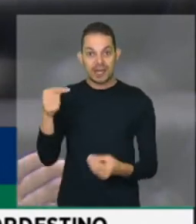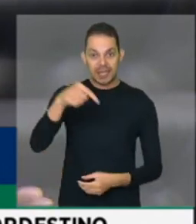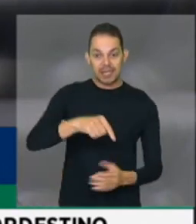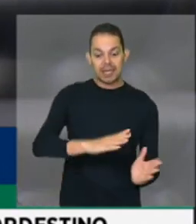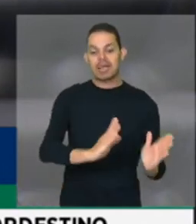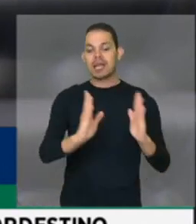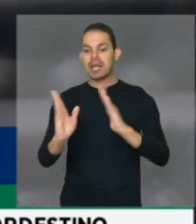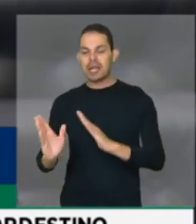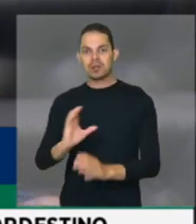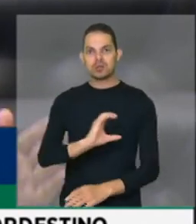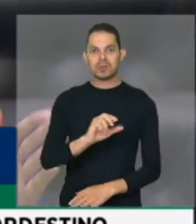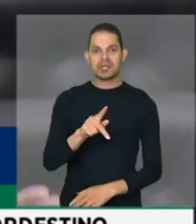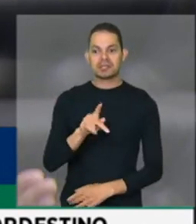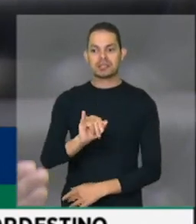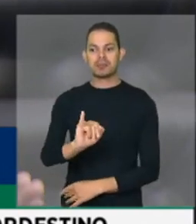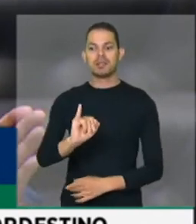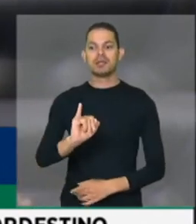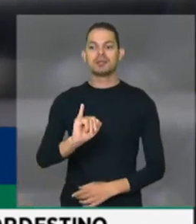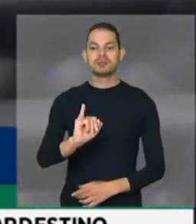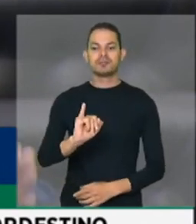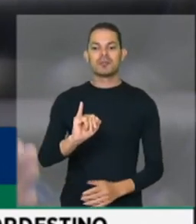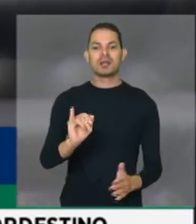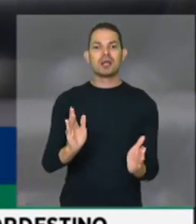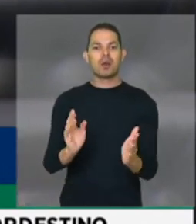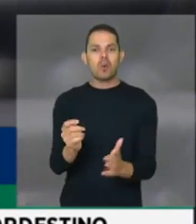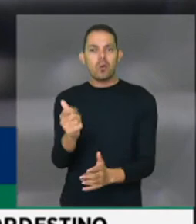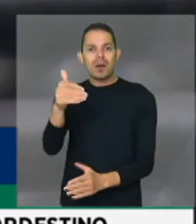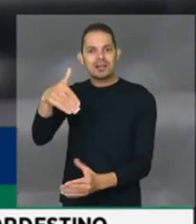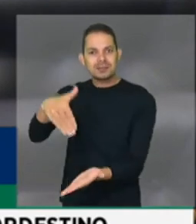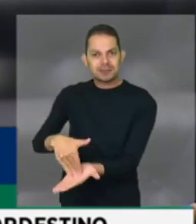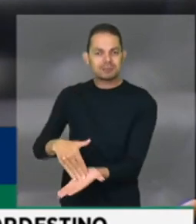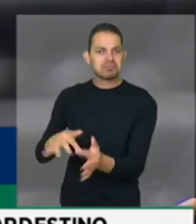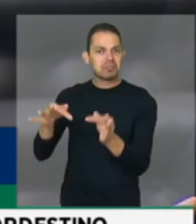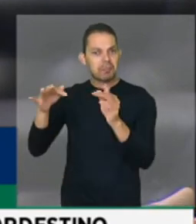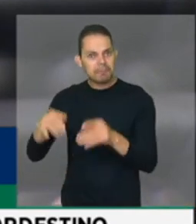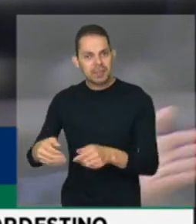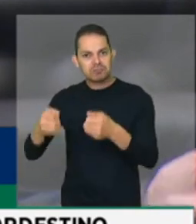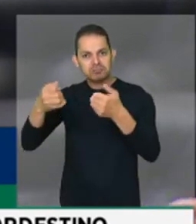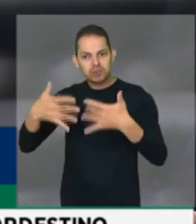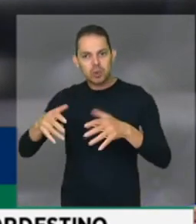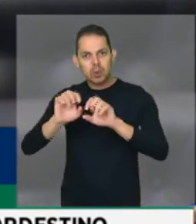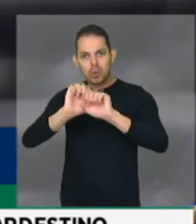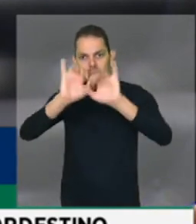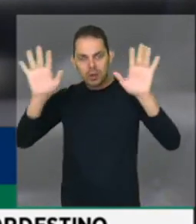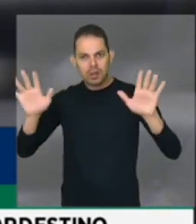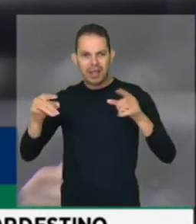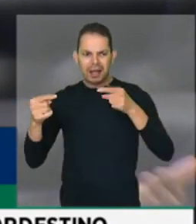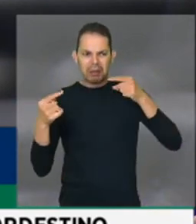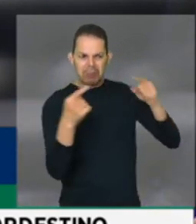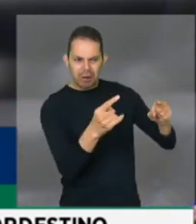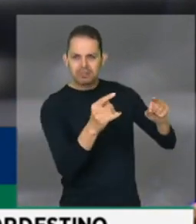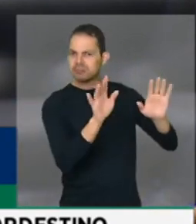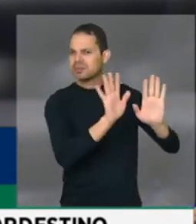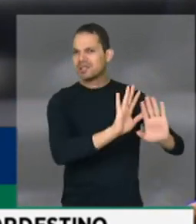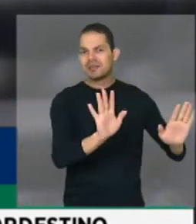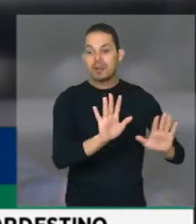PRORROGAÇÃO COM O PRAZO DE FUNCIONAMENTO DE UMA CPI QUE ESTÁ EM FASE FINAL DE ESCLARECIMENTO DO ASSUNTO. NÃO É CONTRA NINGUÉM É EM FAVOR DO MEIO AMBIENTE, É EM FAVOR DA ECOLOGIA, EM FAVOR DA